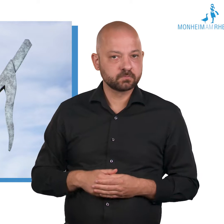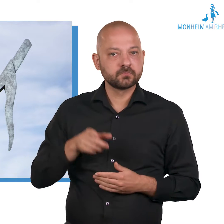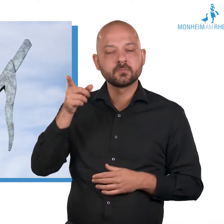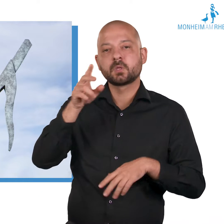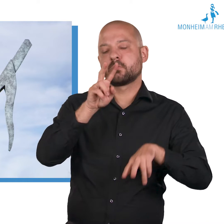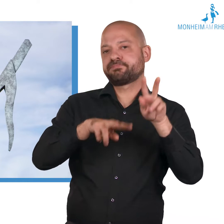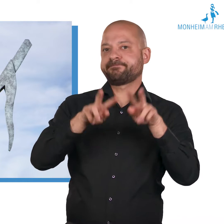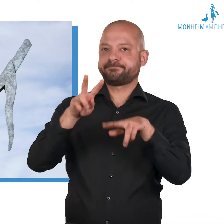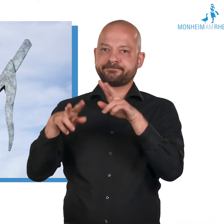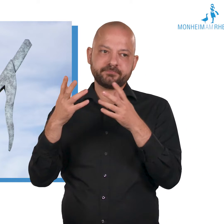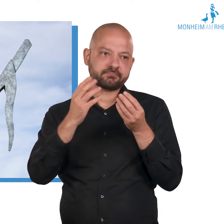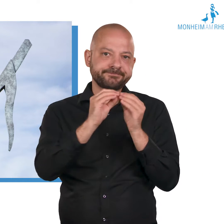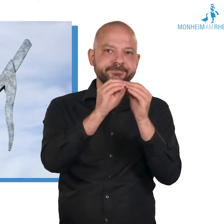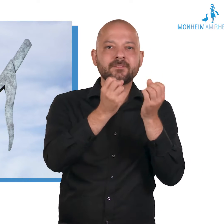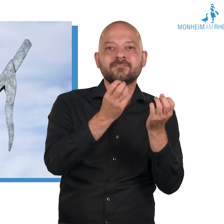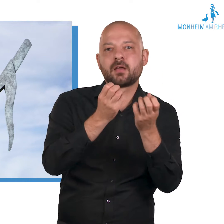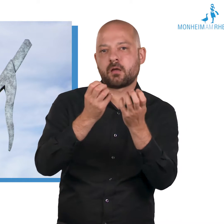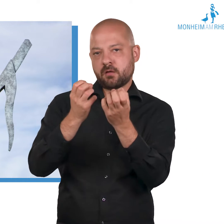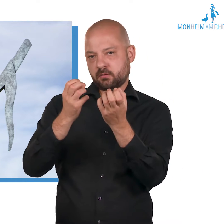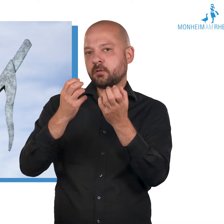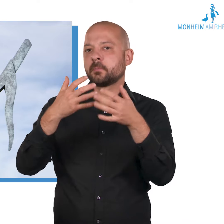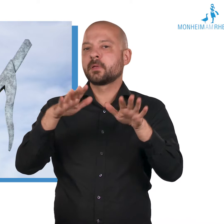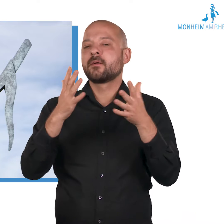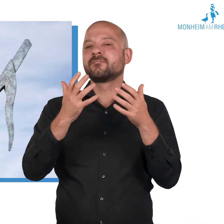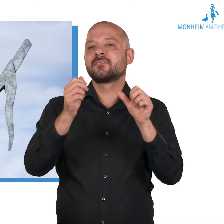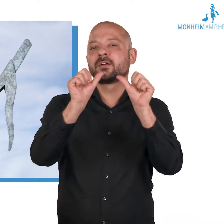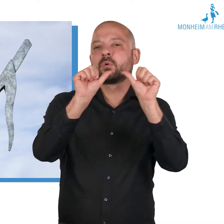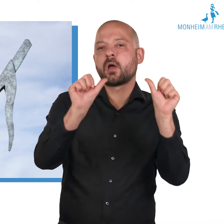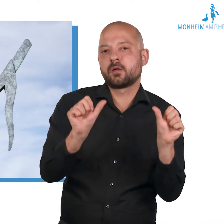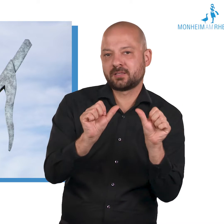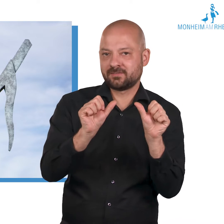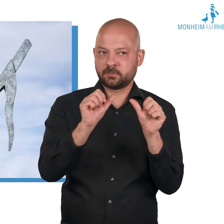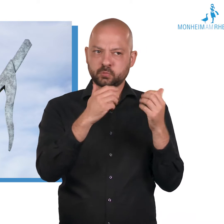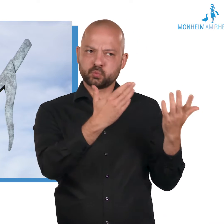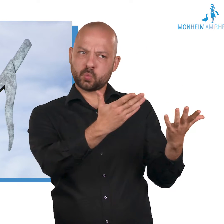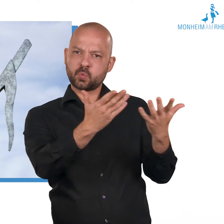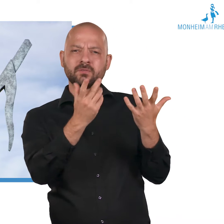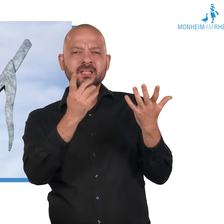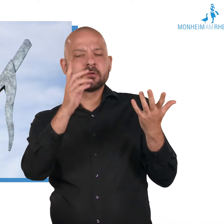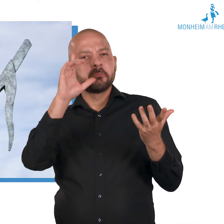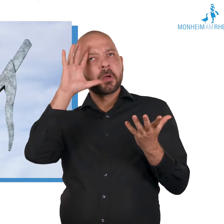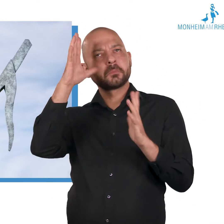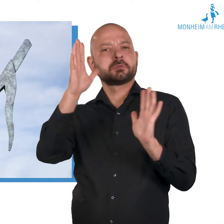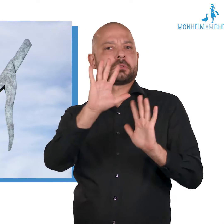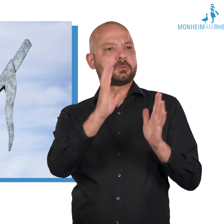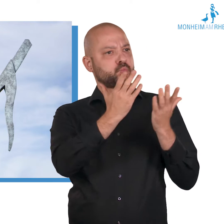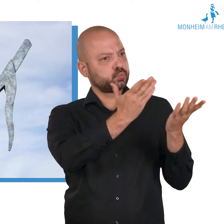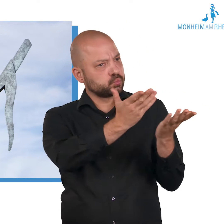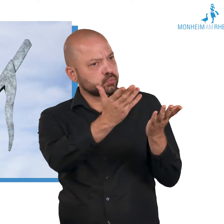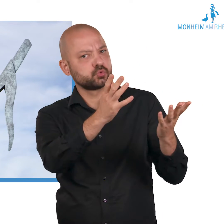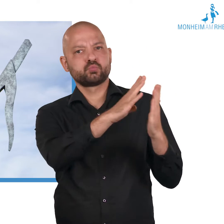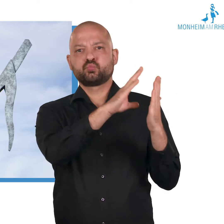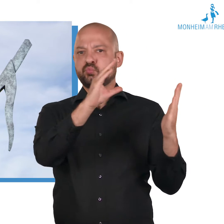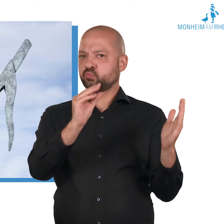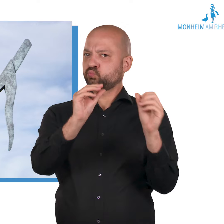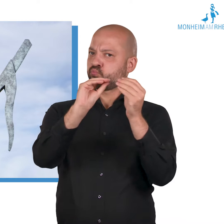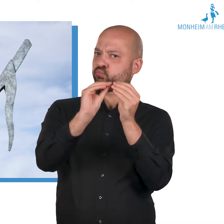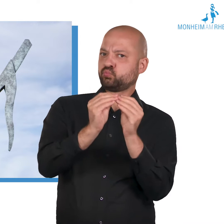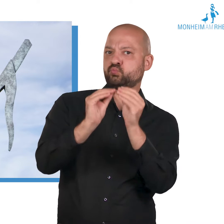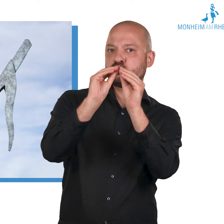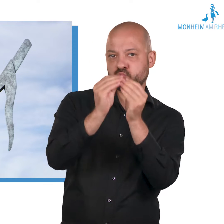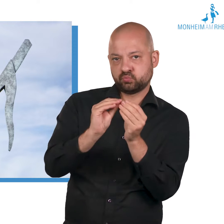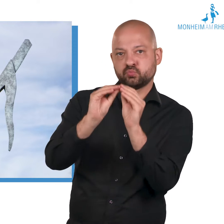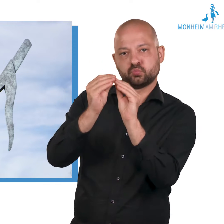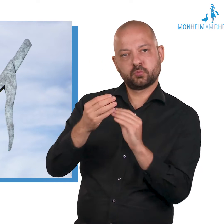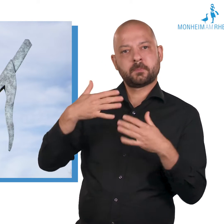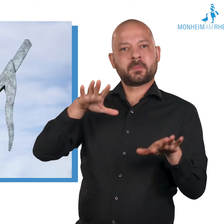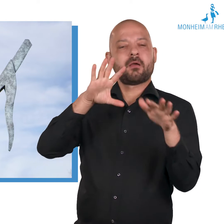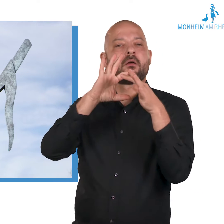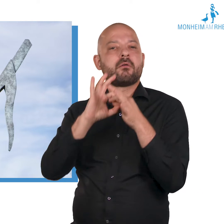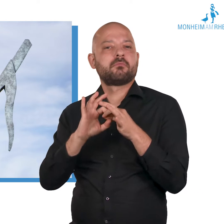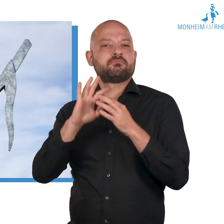interpretiert in seinen figurativen Werken persönliche